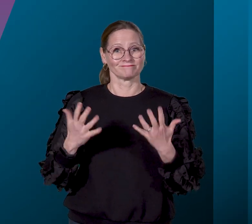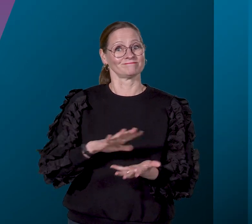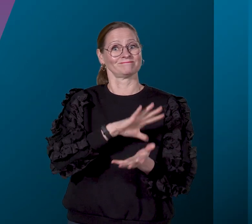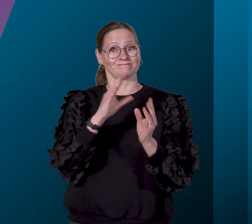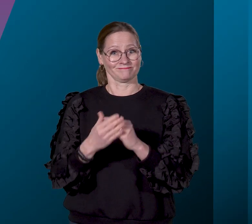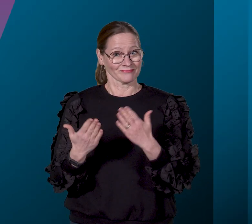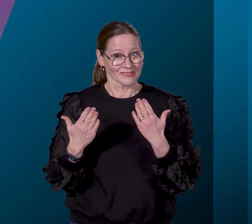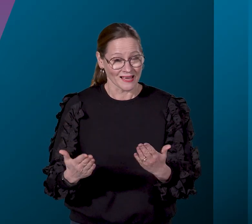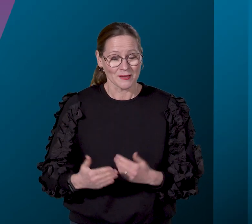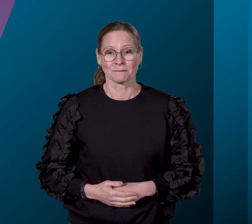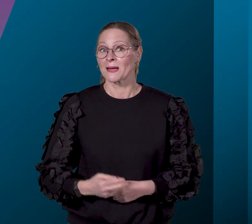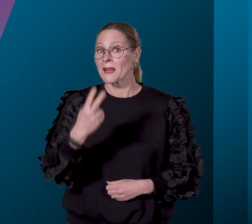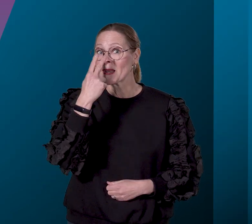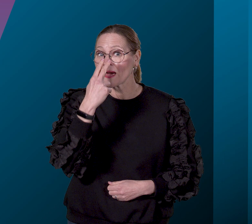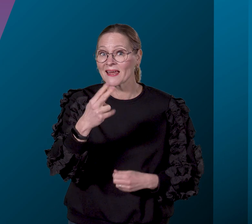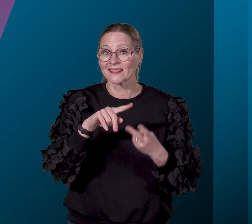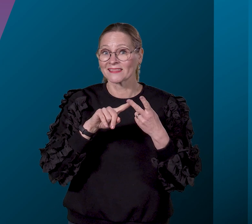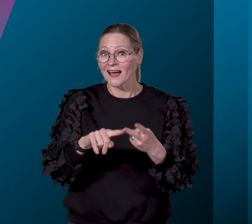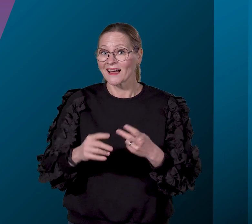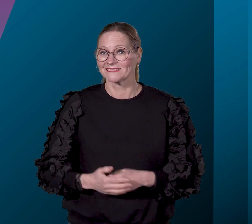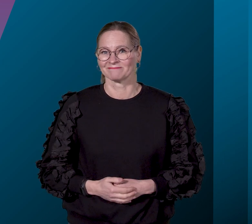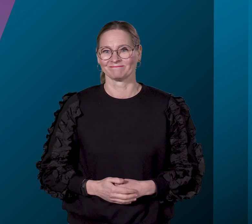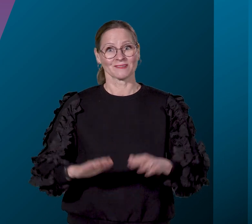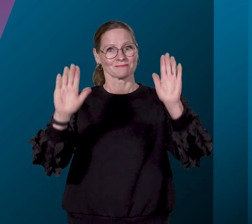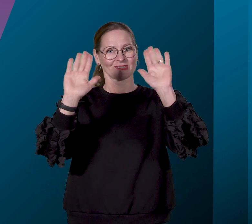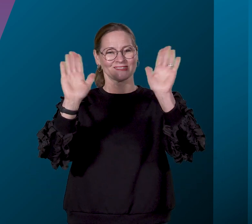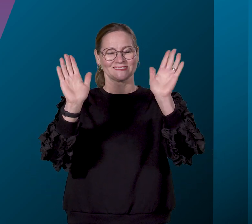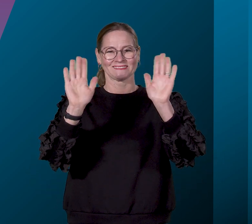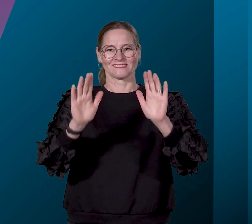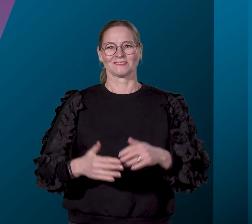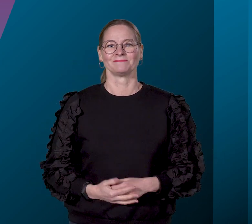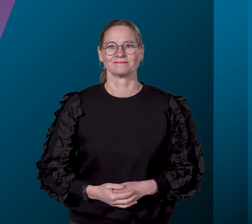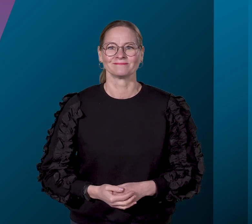Tässä kaikki tällä kertaa. Nähdään taas, moi moi!